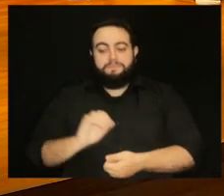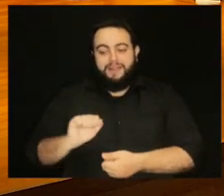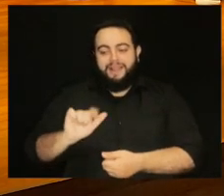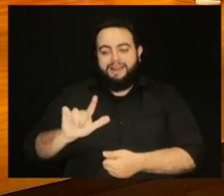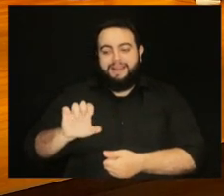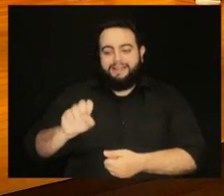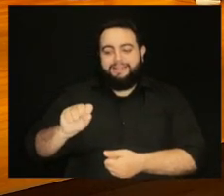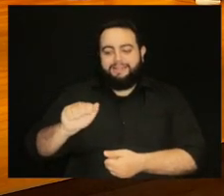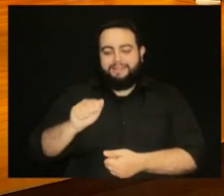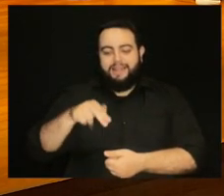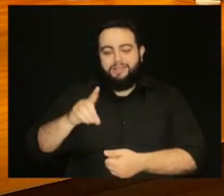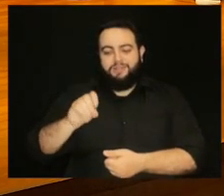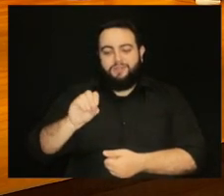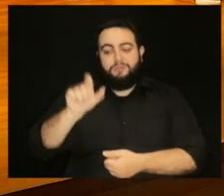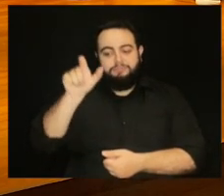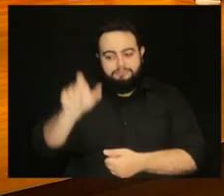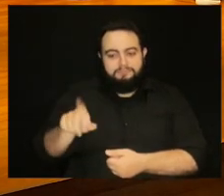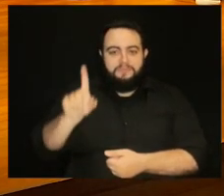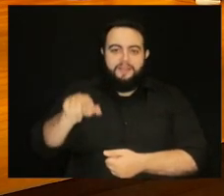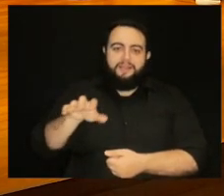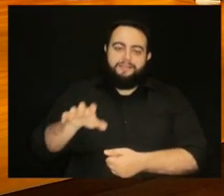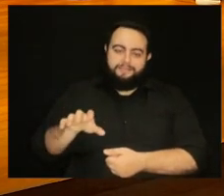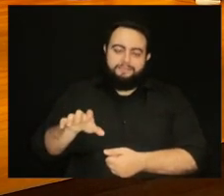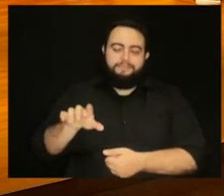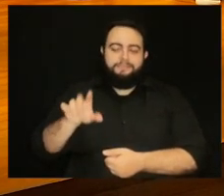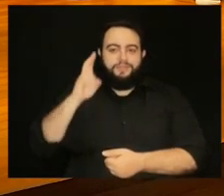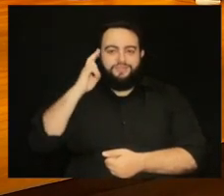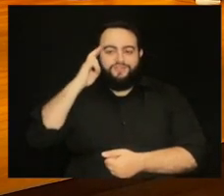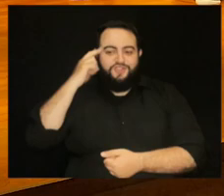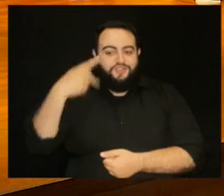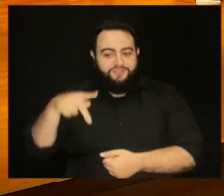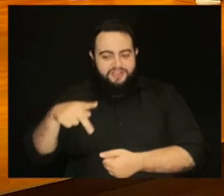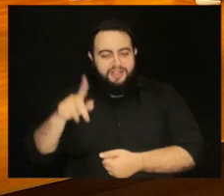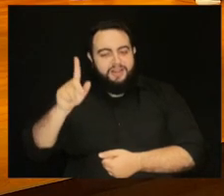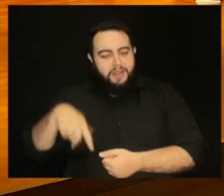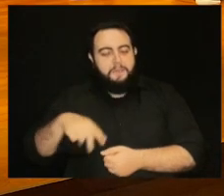era ser músico ele era sapateiro. Ele veio pro Brasil conseguiu se tornar músico, conseguiu se